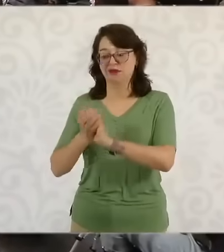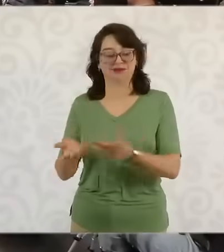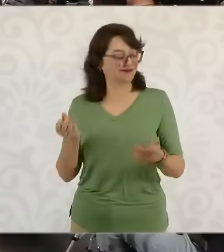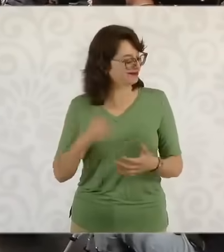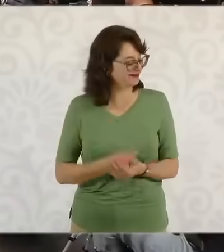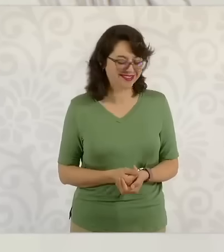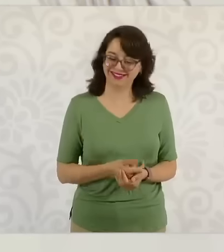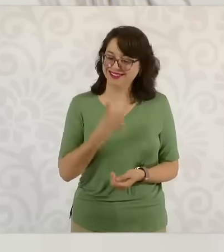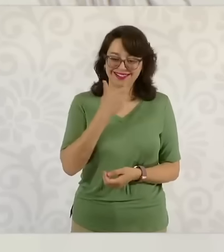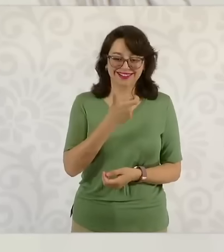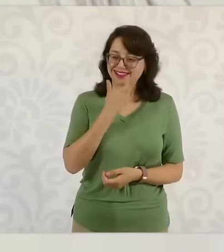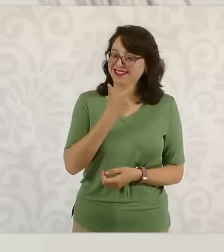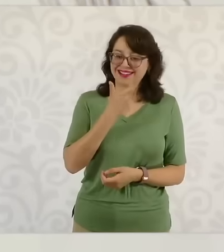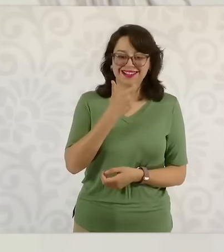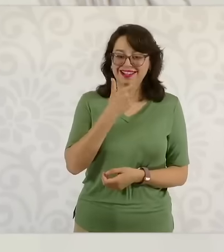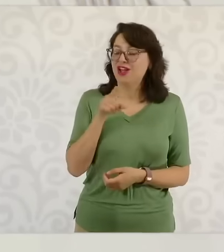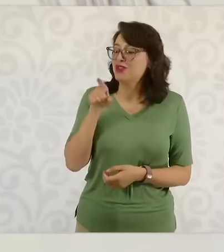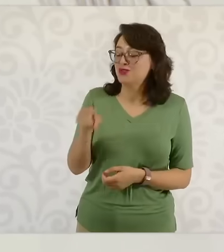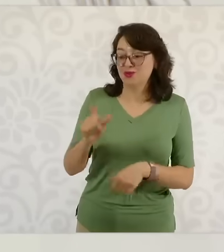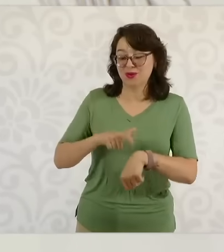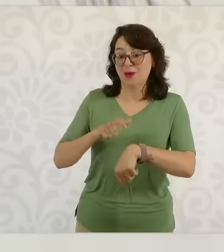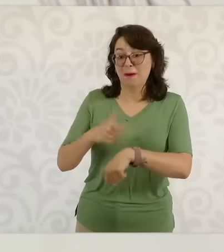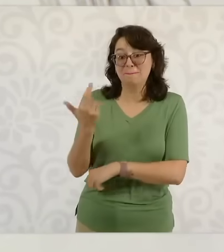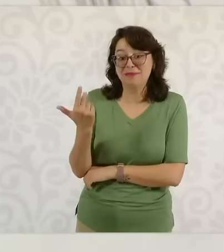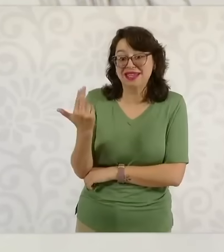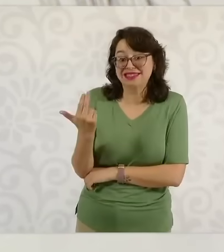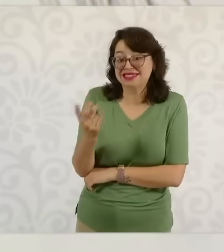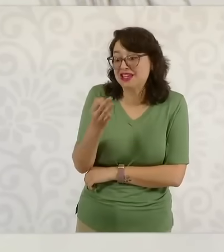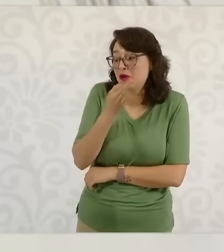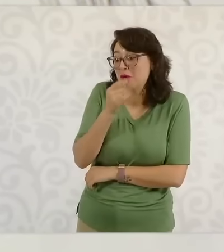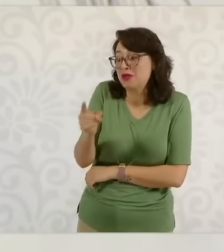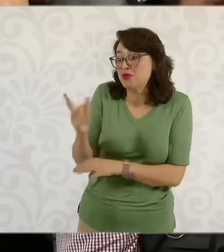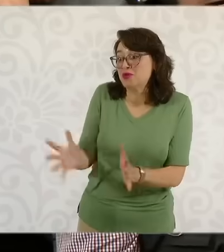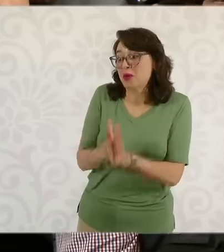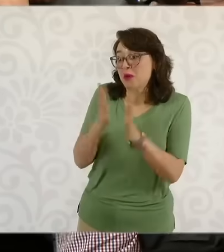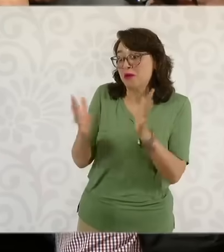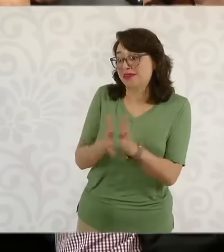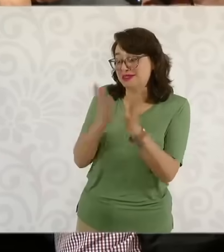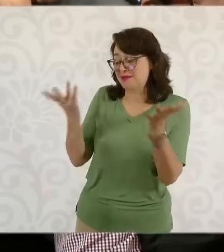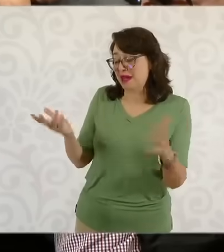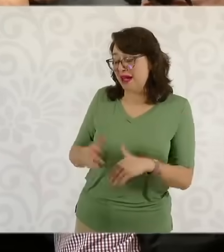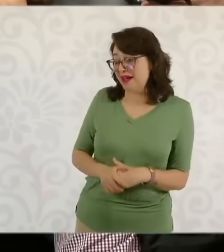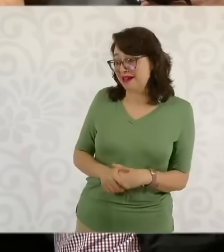tomaste minutos de la mañana no pero no pero ya a ver si la semana que entra desahogamos